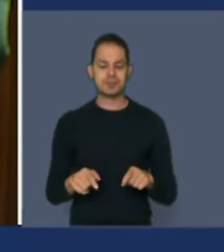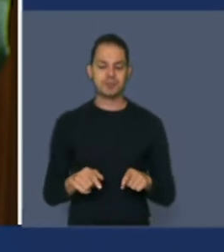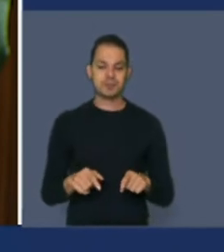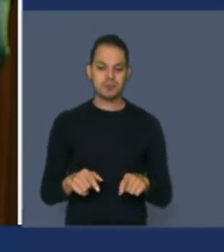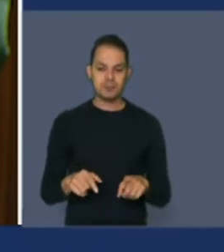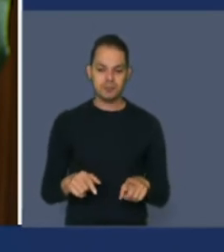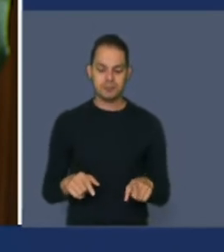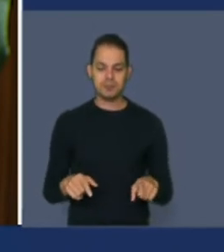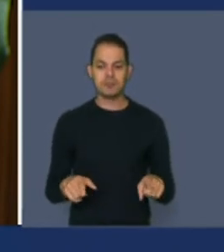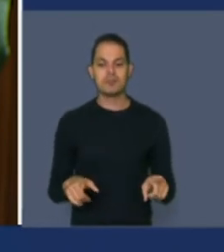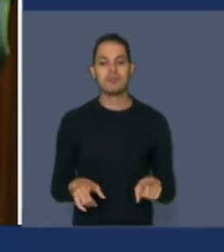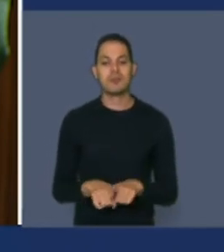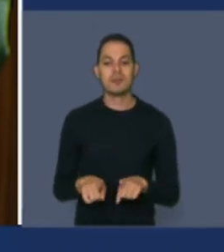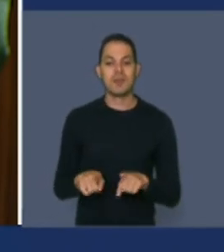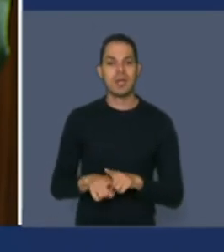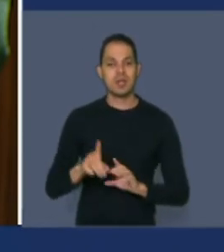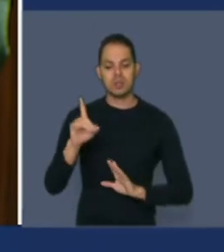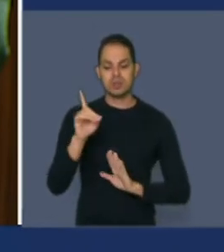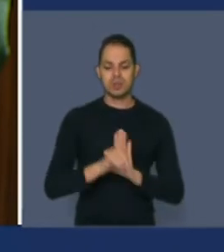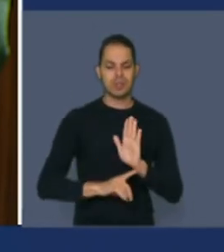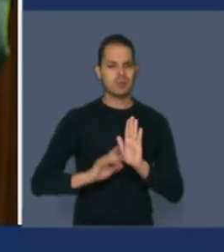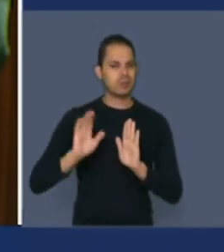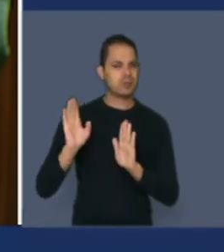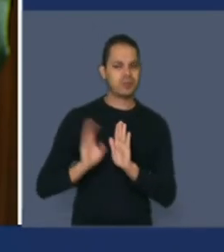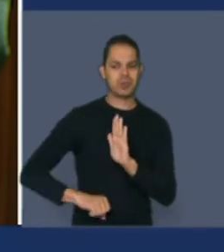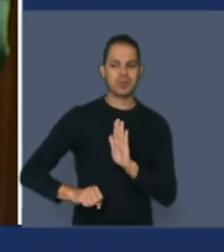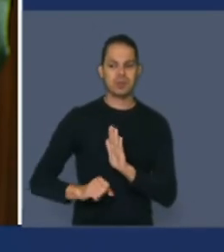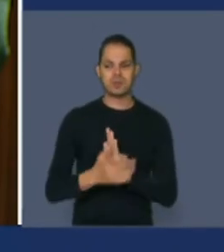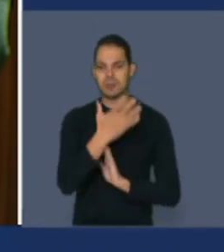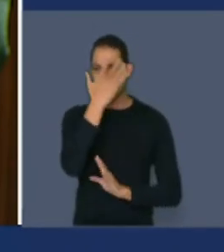QUE VEM AÍ CEIFAR O DIREITO DE TANTAS PESSOAS, UMA EMPRESA QUE VEM LEVAR A DEMOCRACIA NOS MEIOS DE COMUNICAÇÃO, QUE